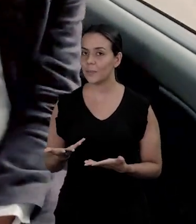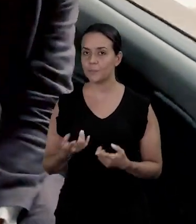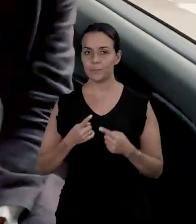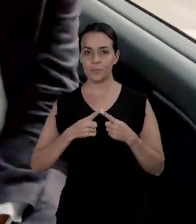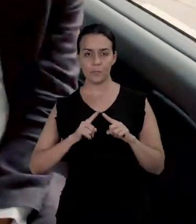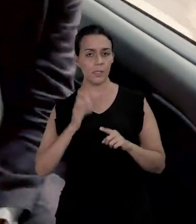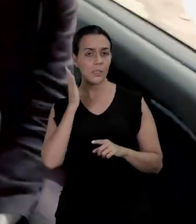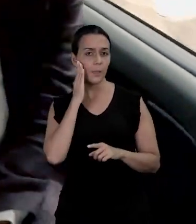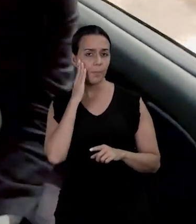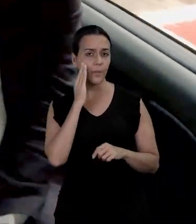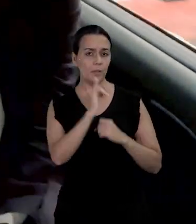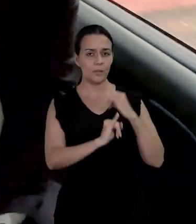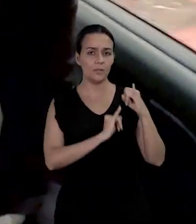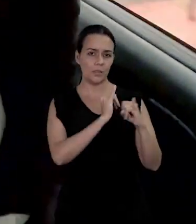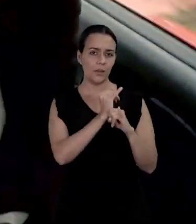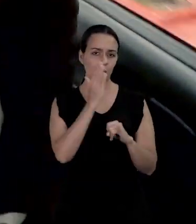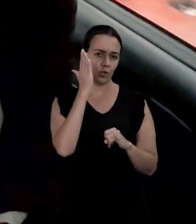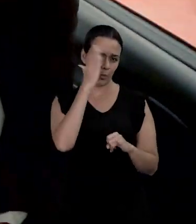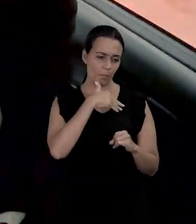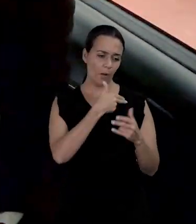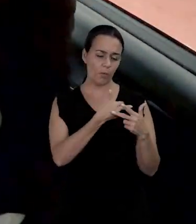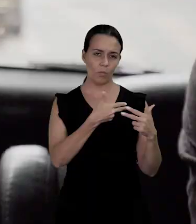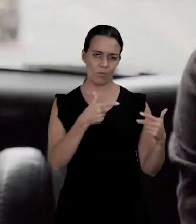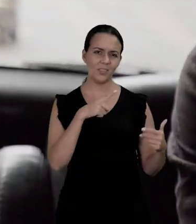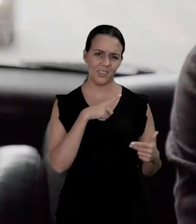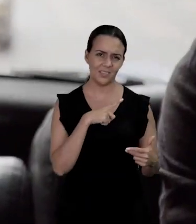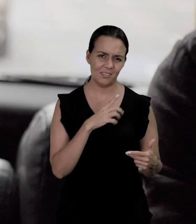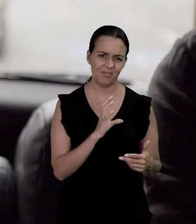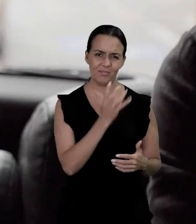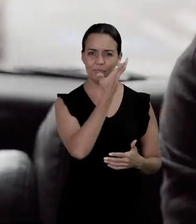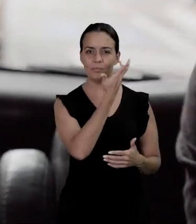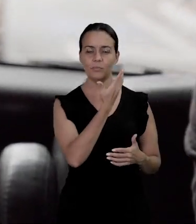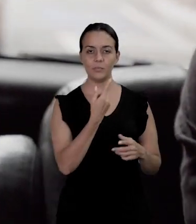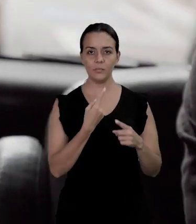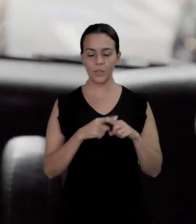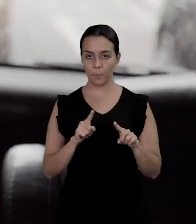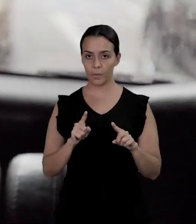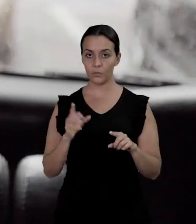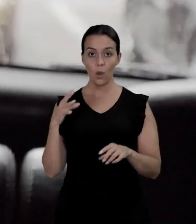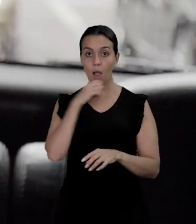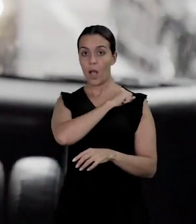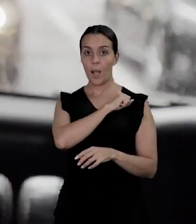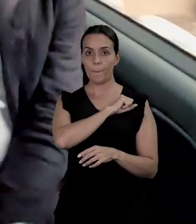a dimensão que rolou, a eleição do Trump e tudo mais. Como foi rápido, né?